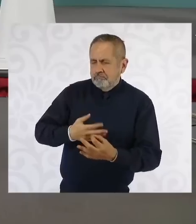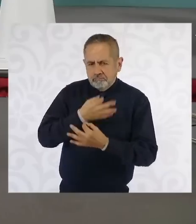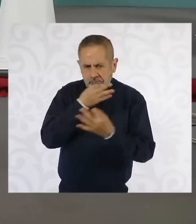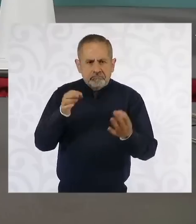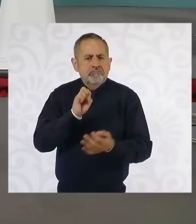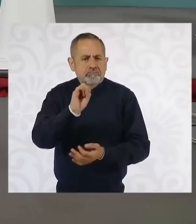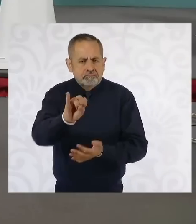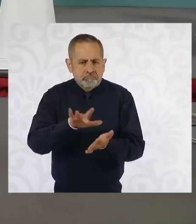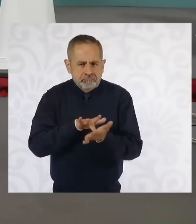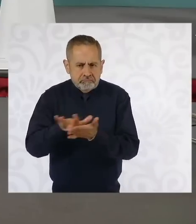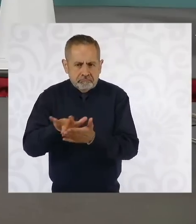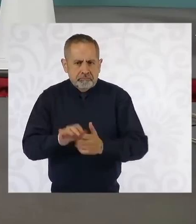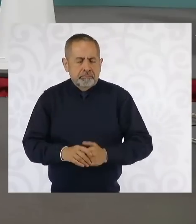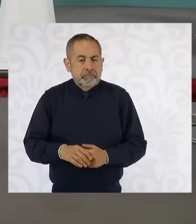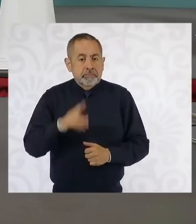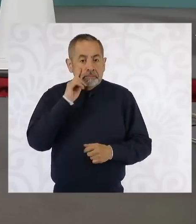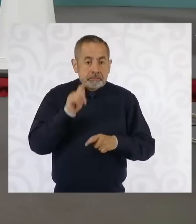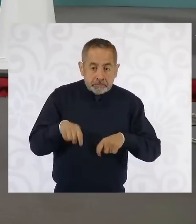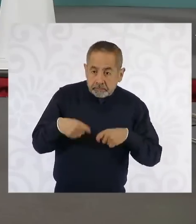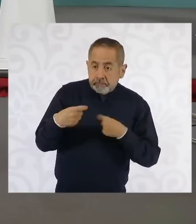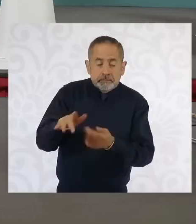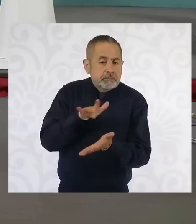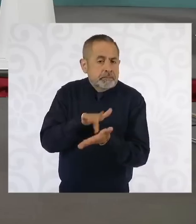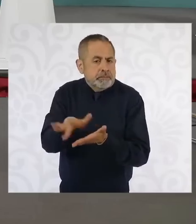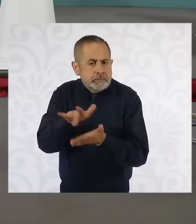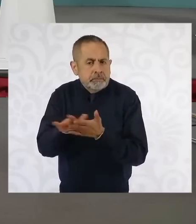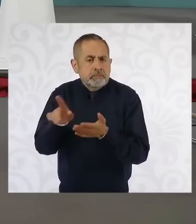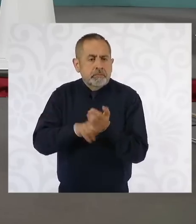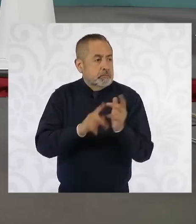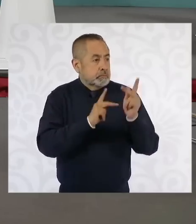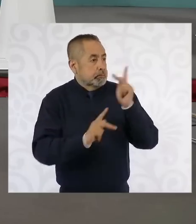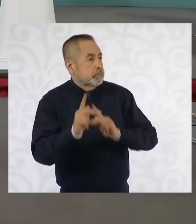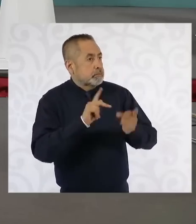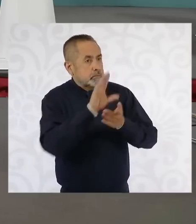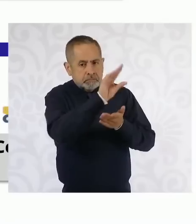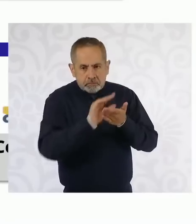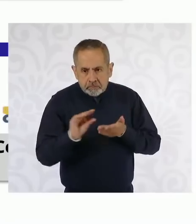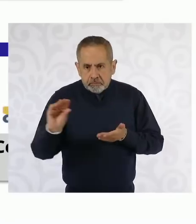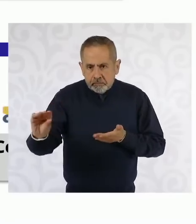en la dispersión de los apoyos y los créditos de las personas que no son derechohabientes aquí